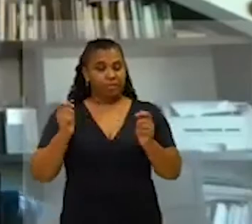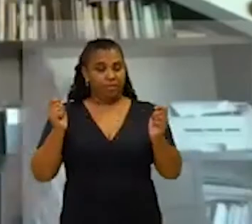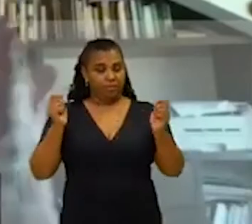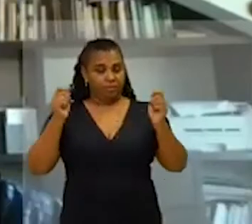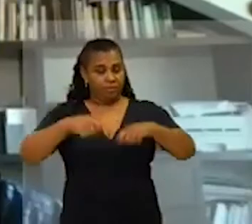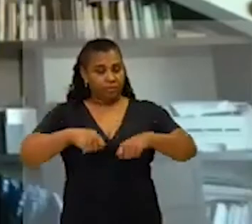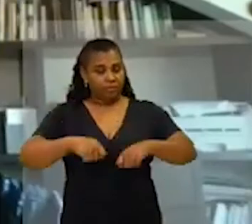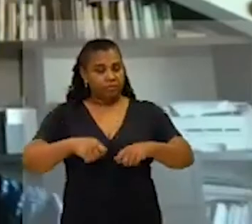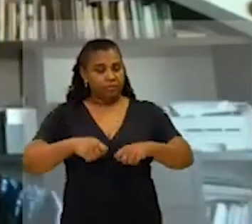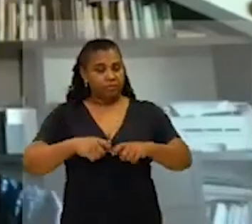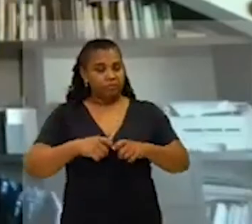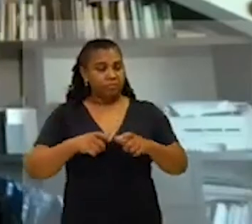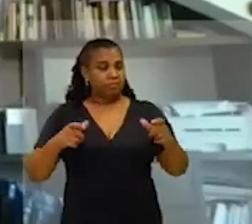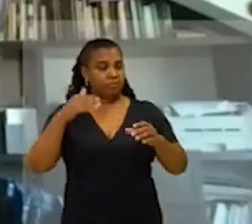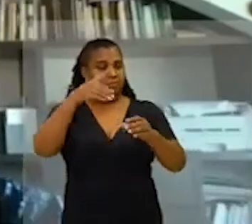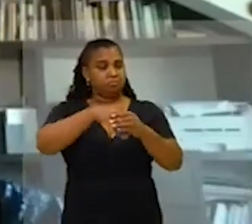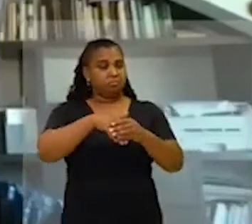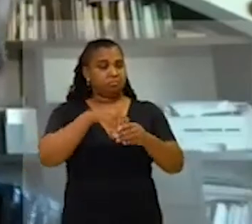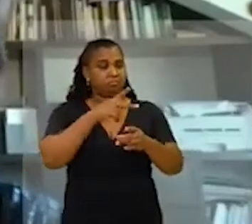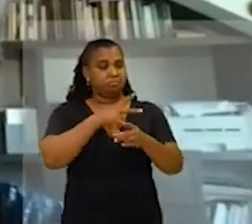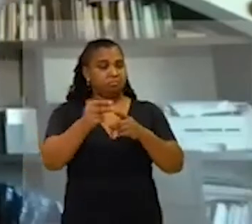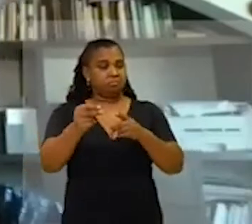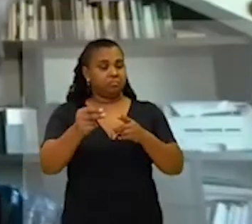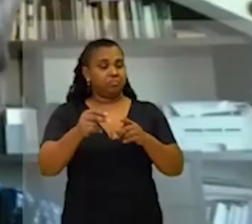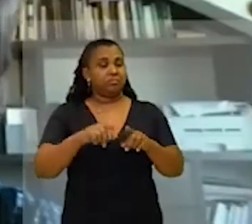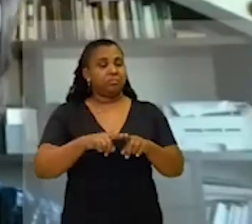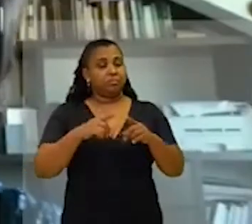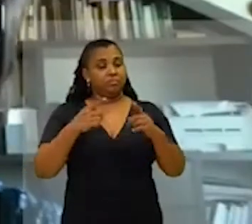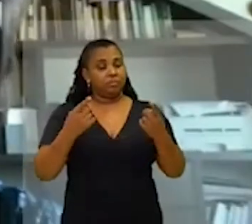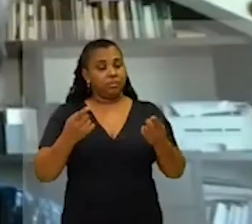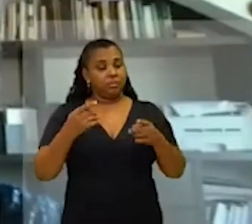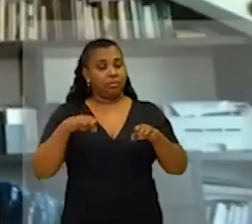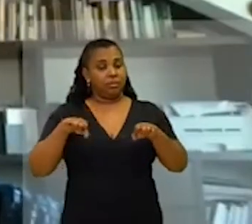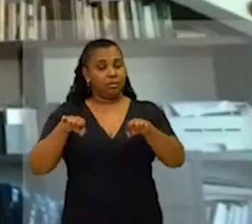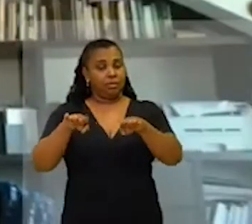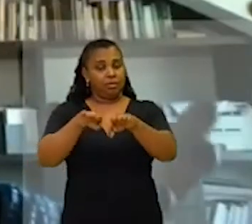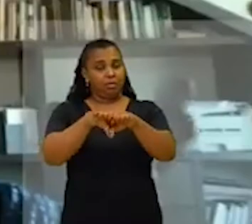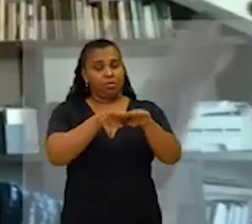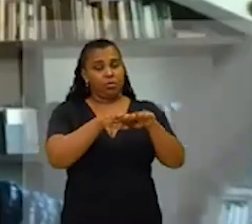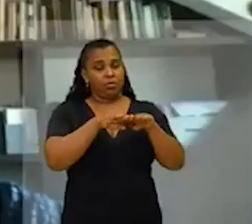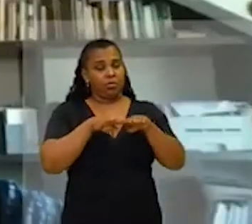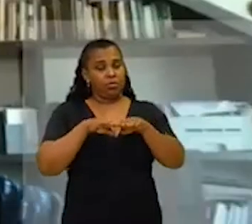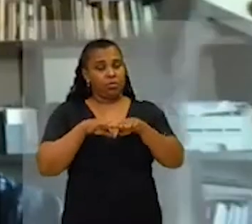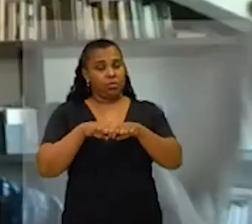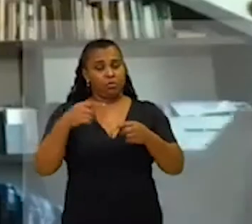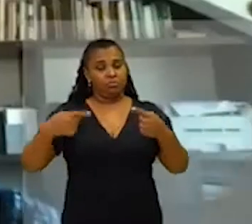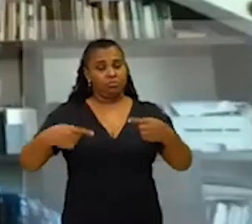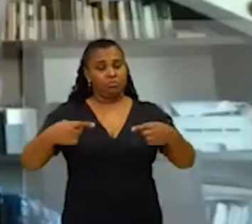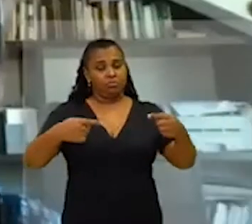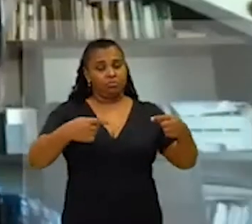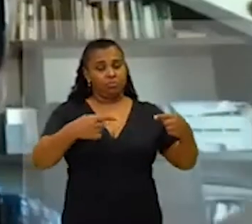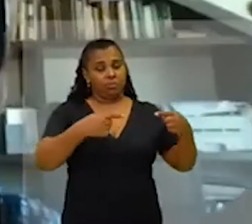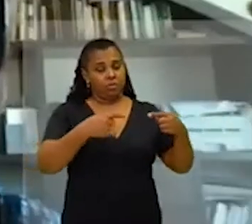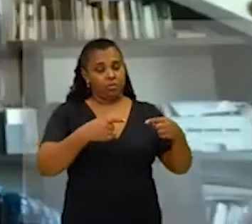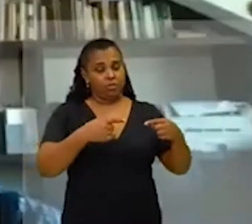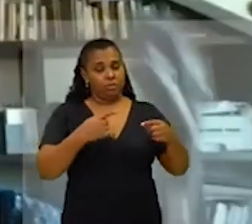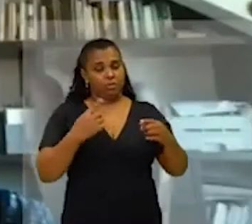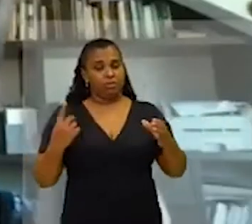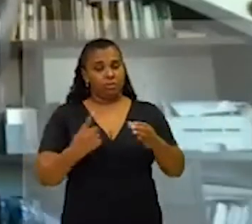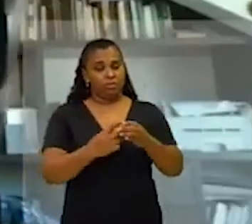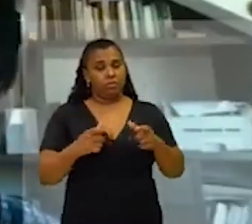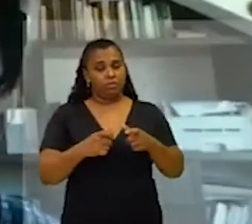então ponto de vista da igualdade de competição e da inclusão de minorias ainda um caminho não a ser